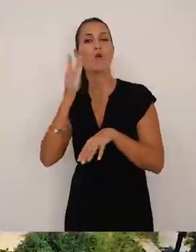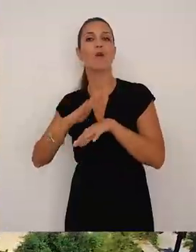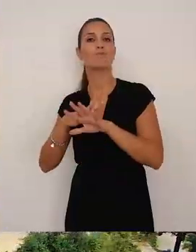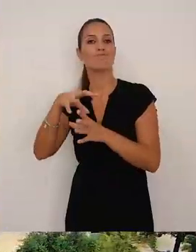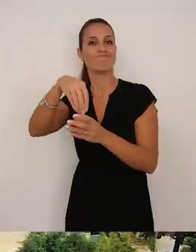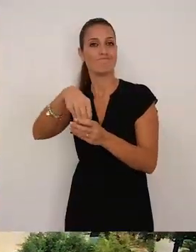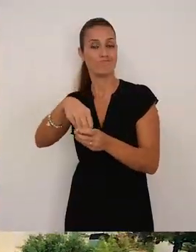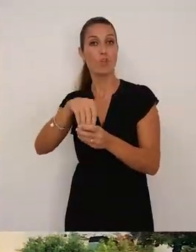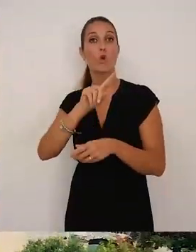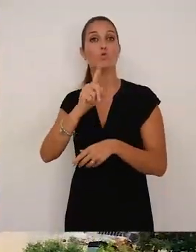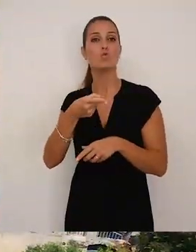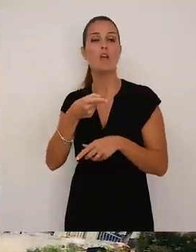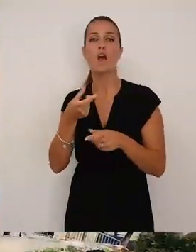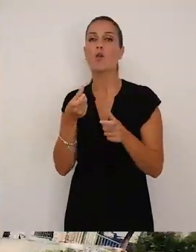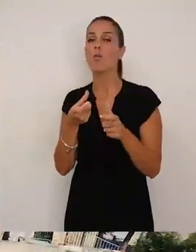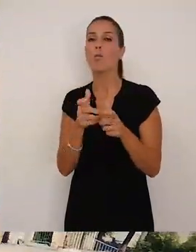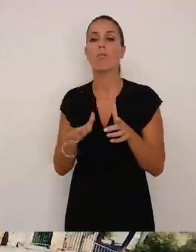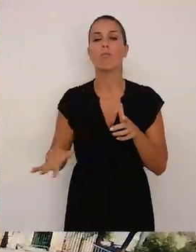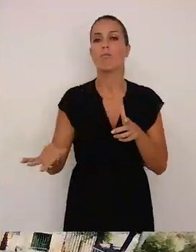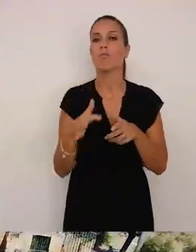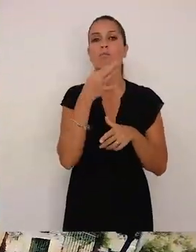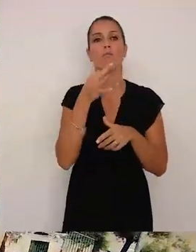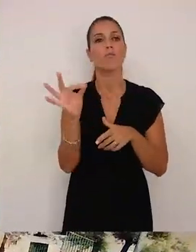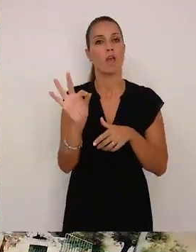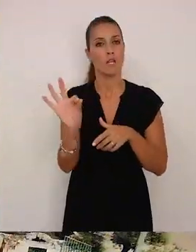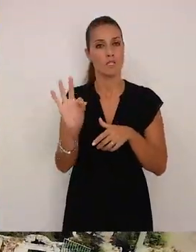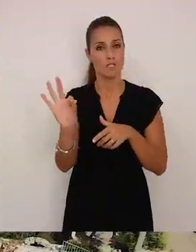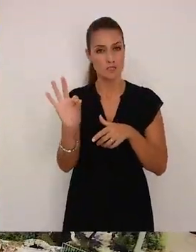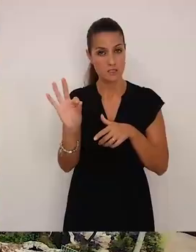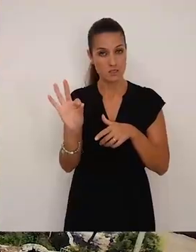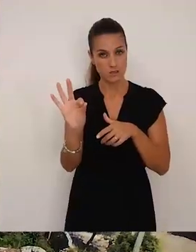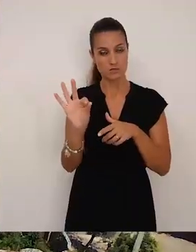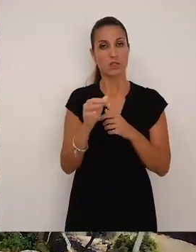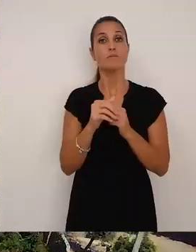Giuliano è un’amabile borgo, ricco di storia e di bellezze architettoniche.